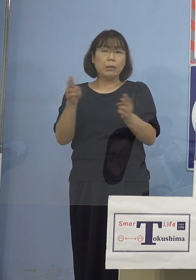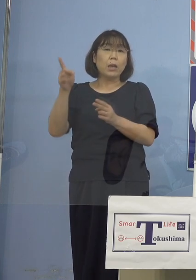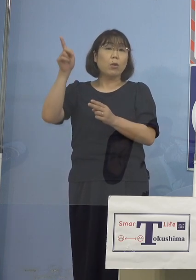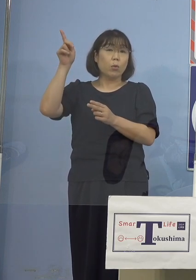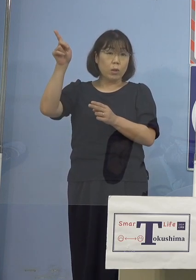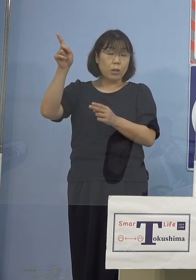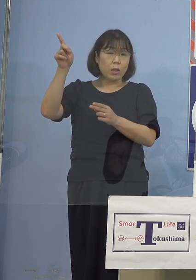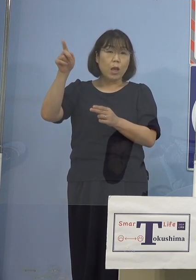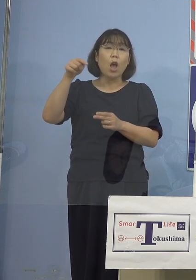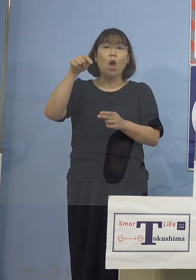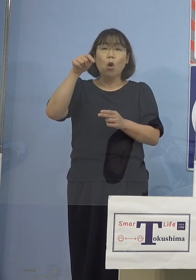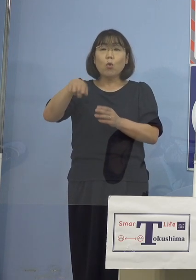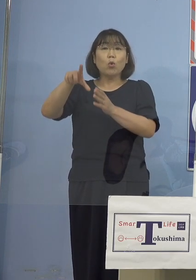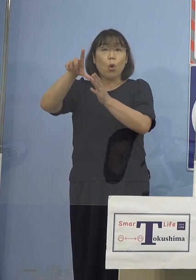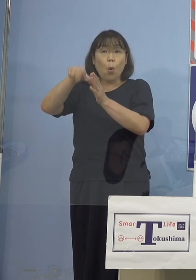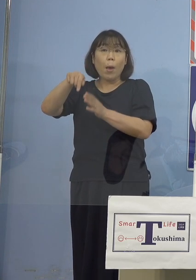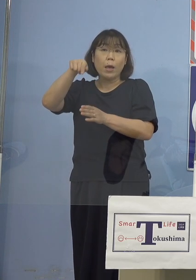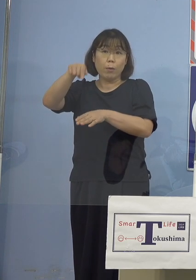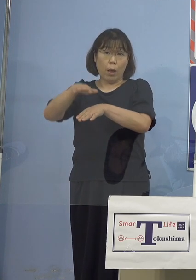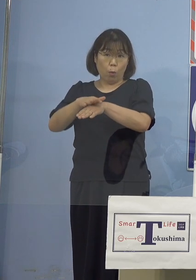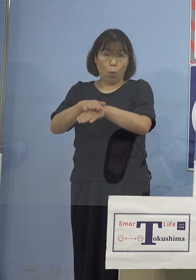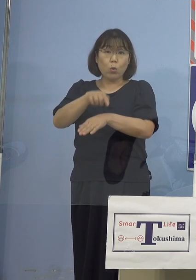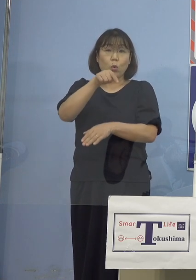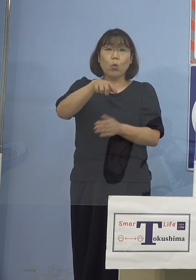この場合にはこうしよう、この場合にはこうしようと